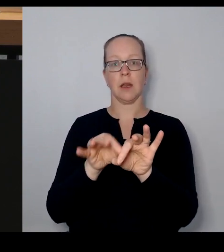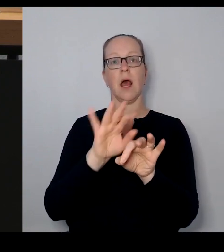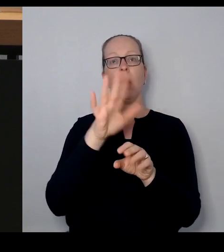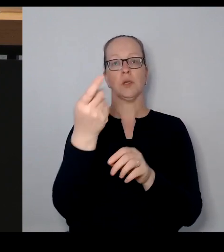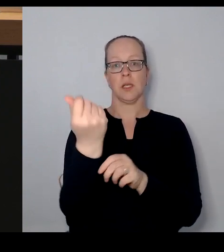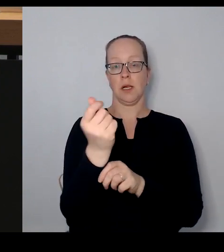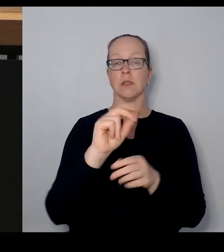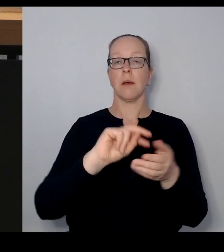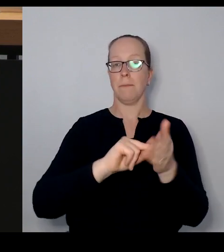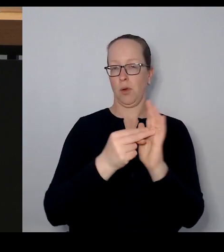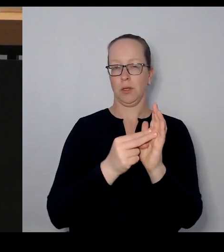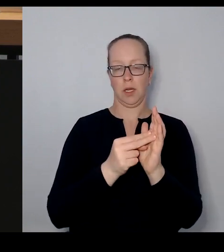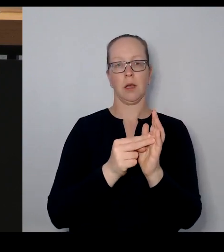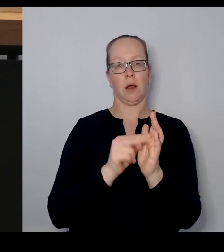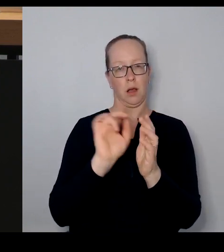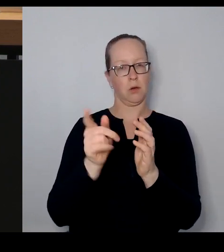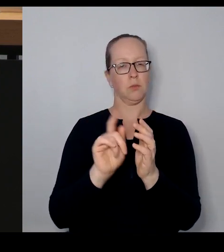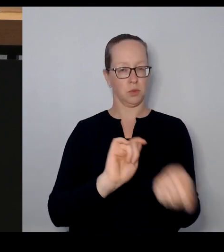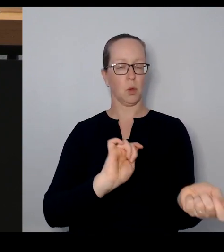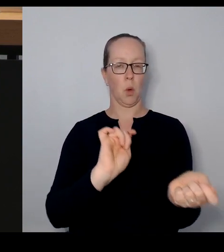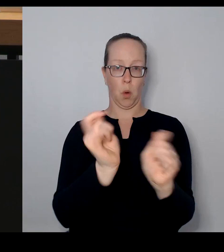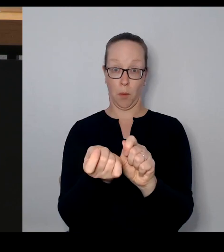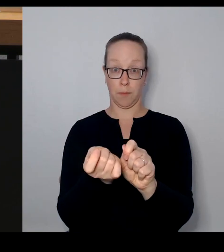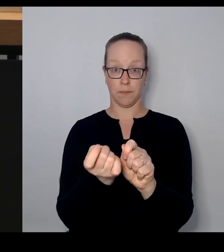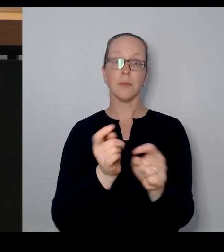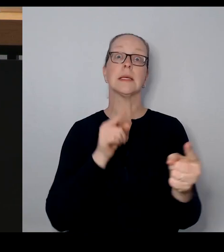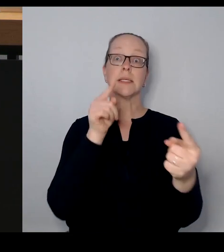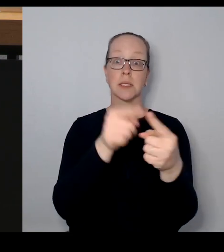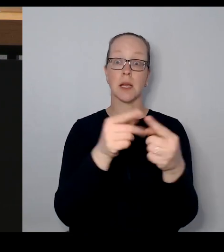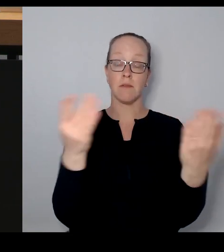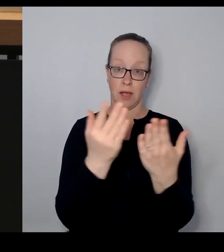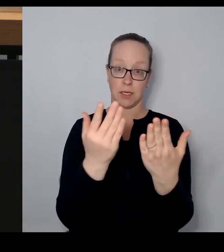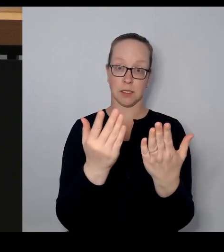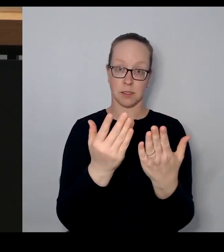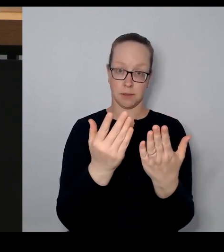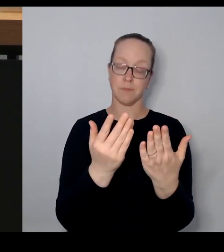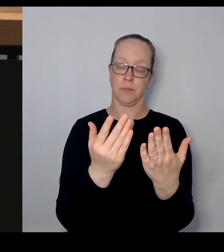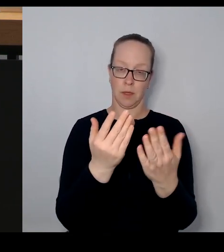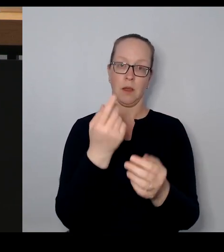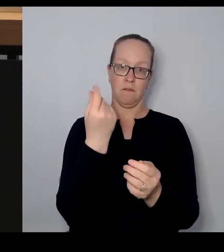einem Finanzrahmen sind, der. So haben Sie auch darauf hingewiesen, eben halt auch angemessen ist.